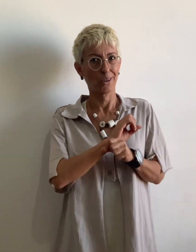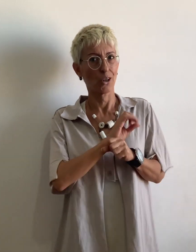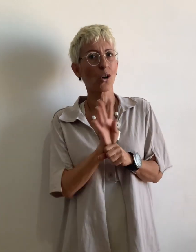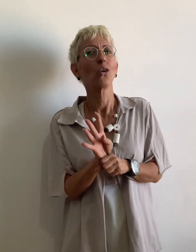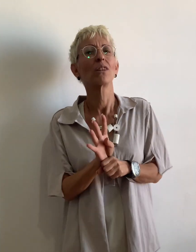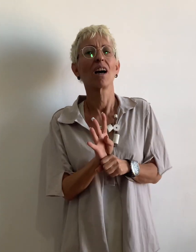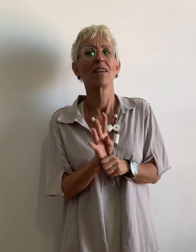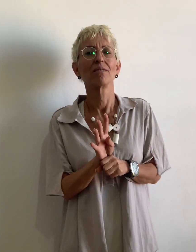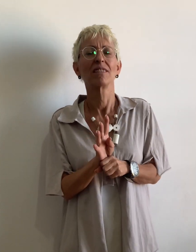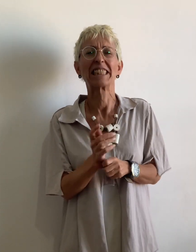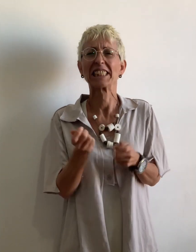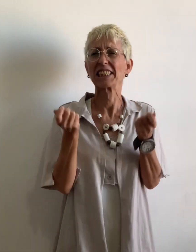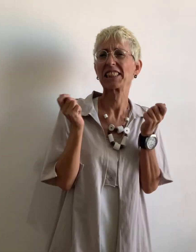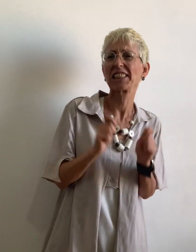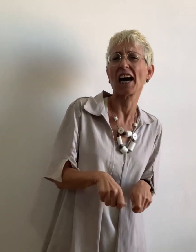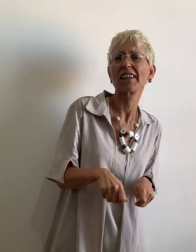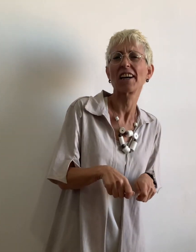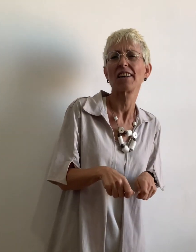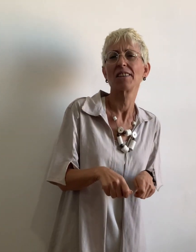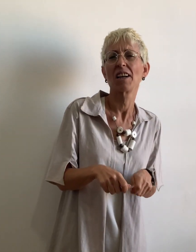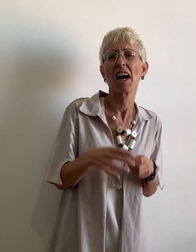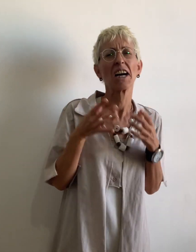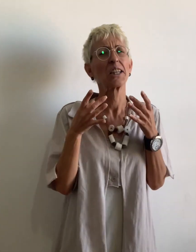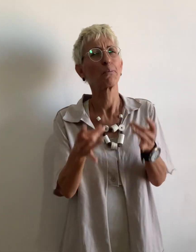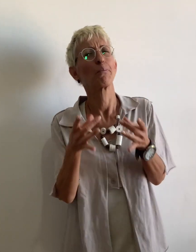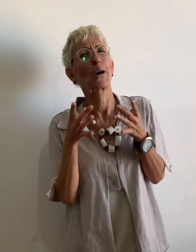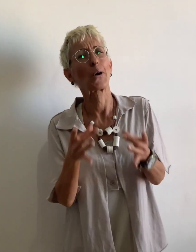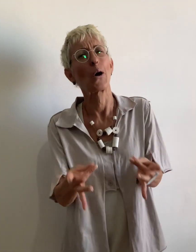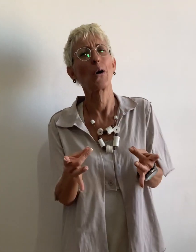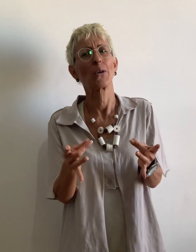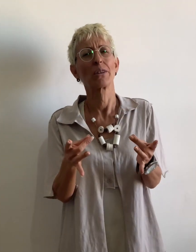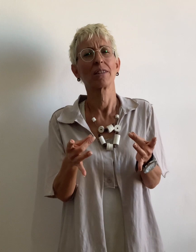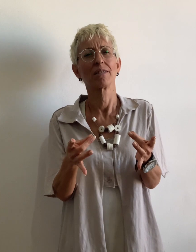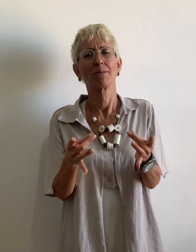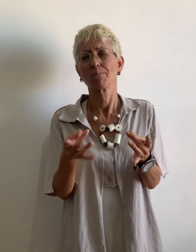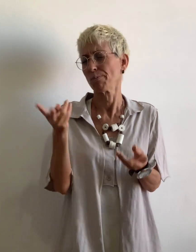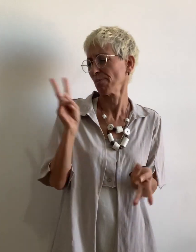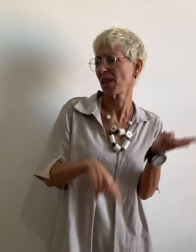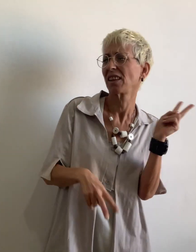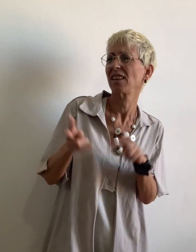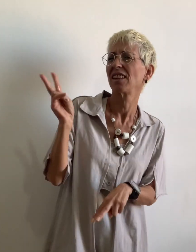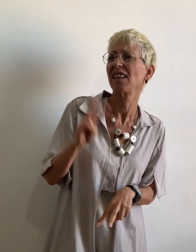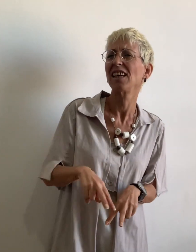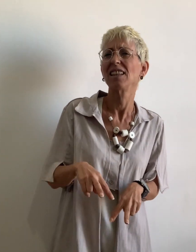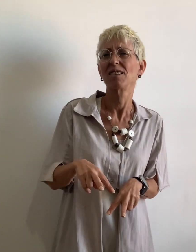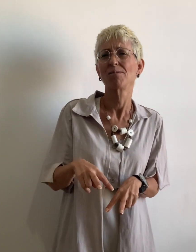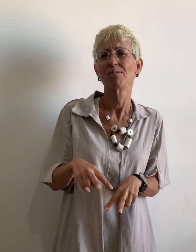קורונה סגר הדבקות מתים